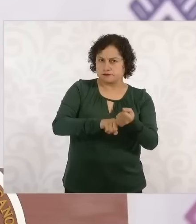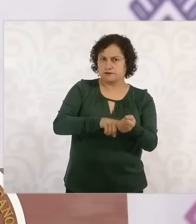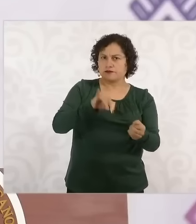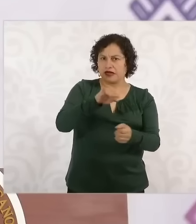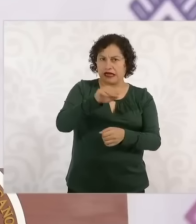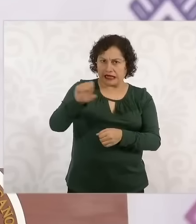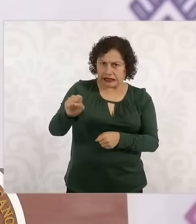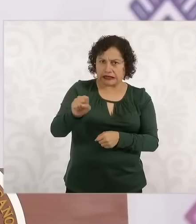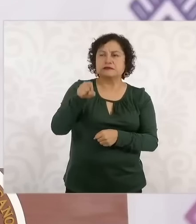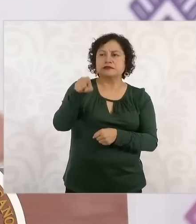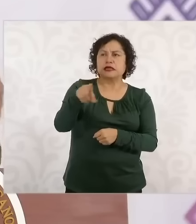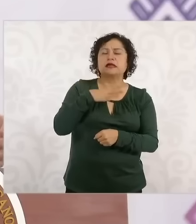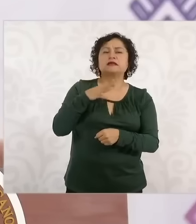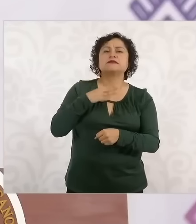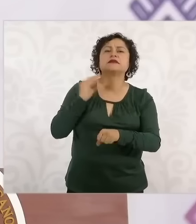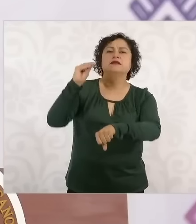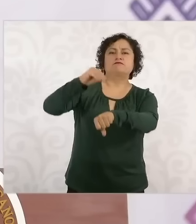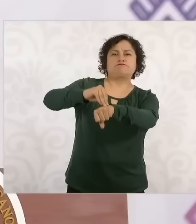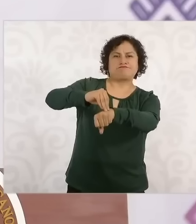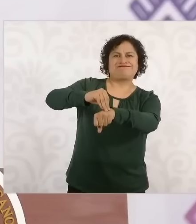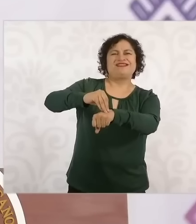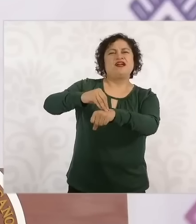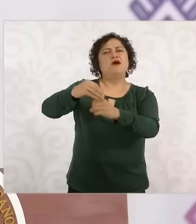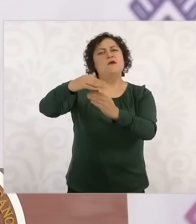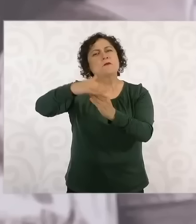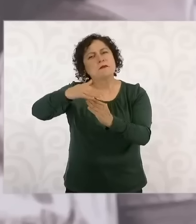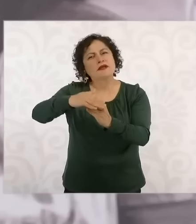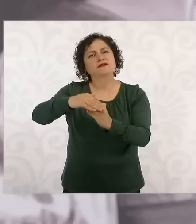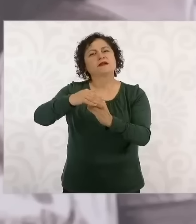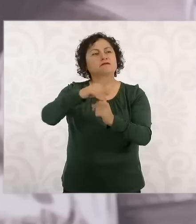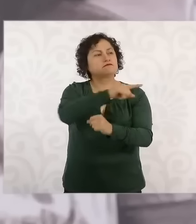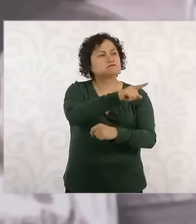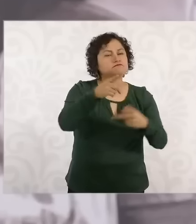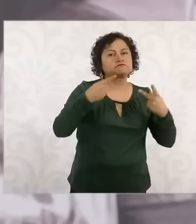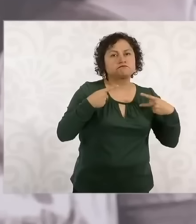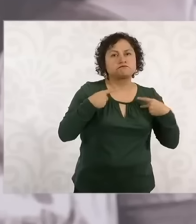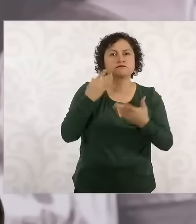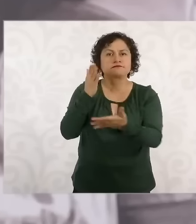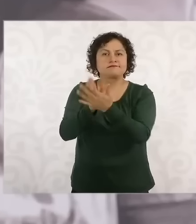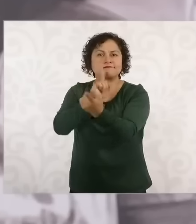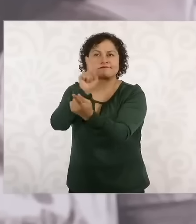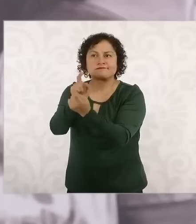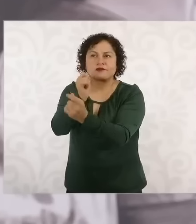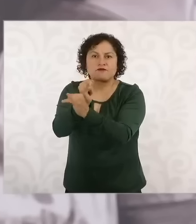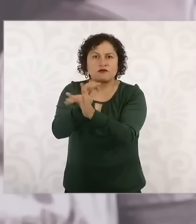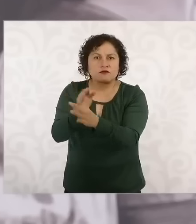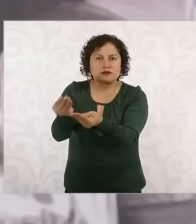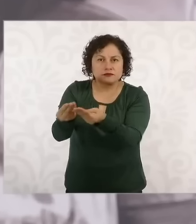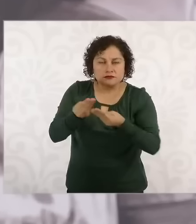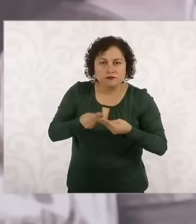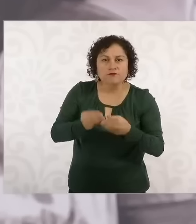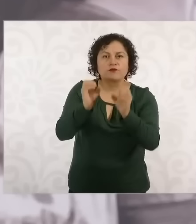pueden acercar a pedir información, a gestionar muchas veces alguna falta de de alguna atención.